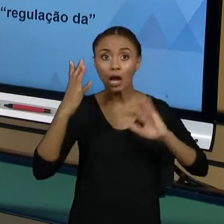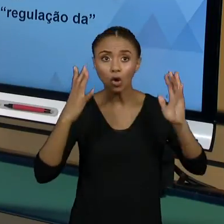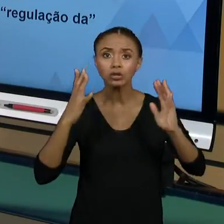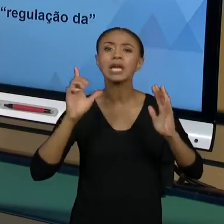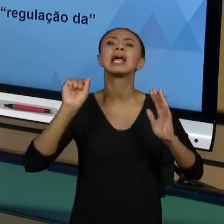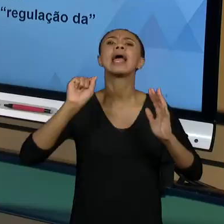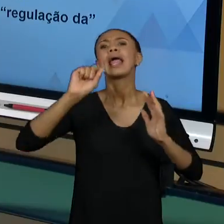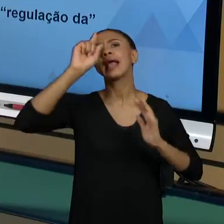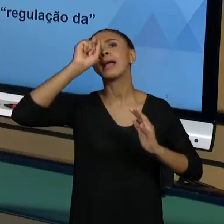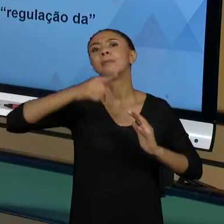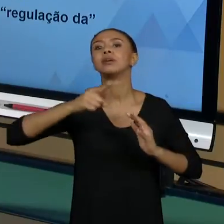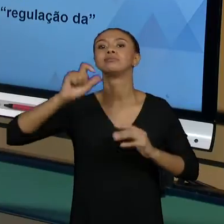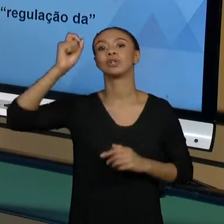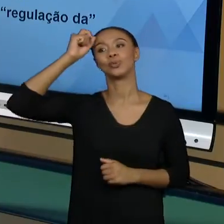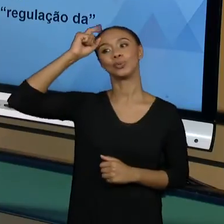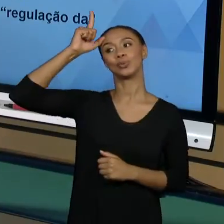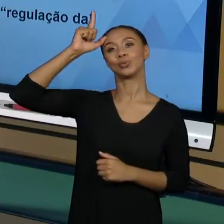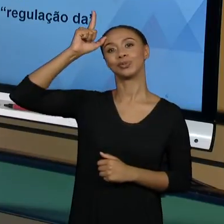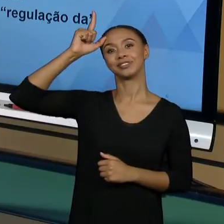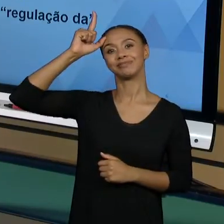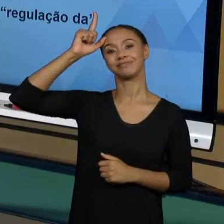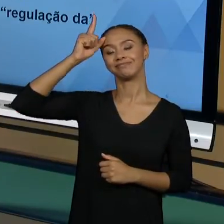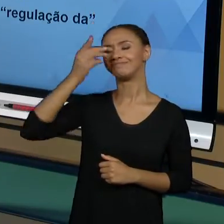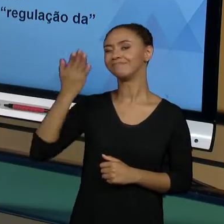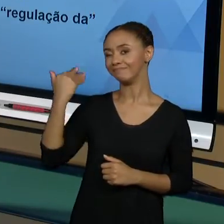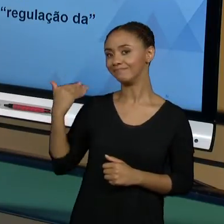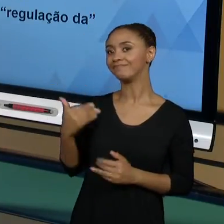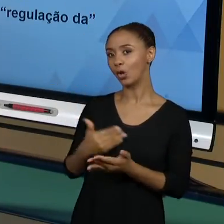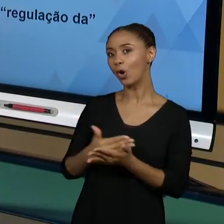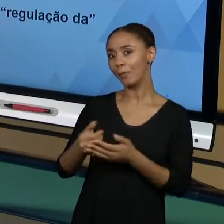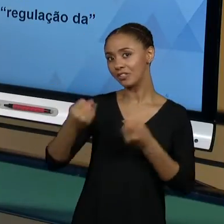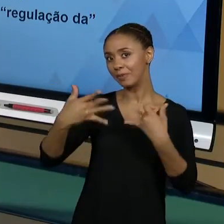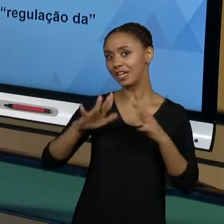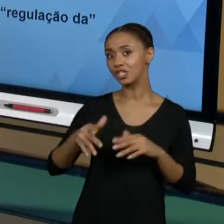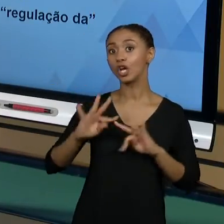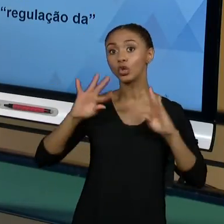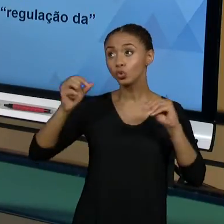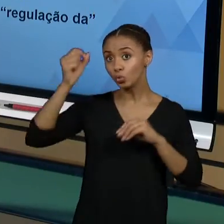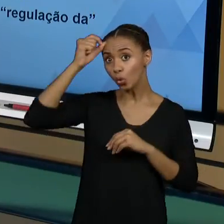VIDEOAULA, NUMA DAS VIDEOAULAS DA PRIMEIRA SEMANA, TUDO O QUE ACONTECE É REGULADO PELA